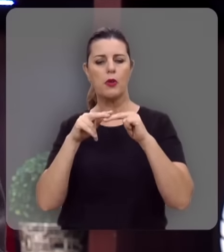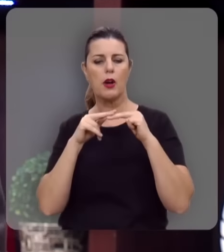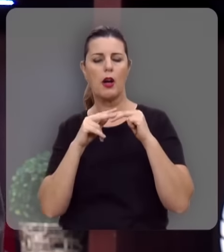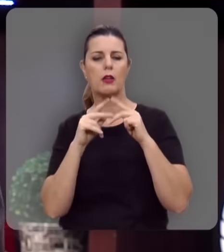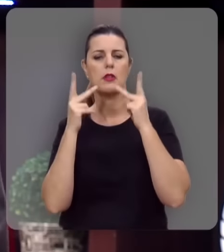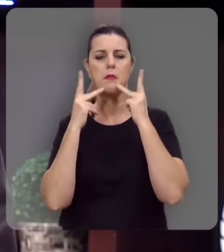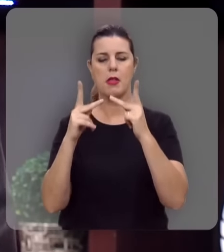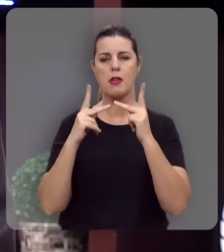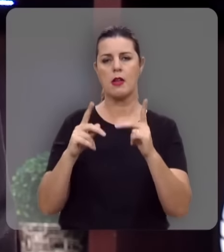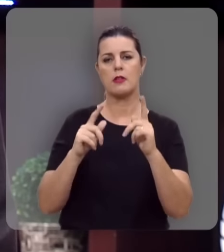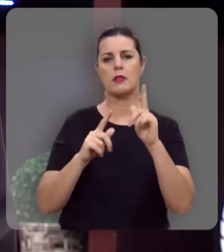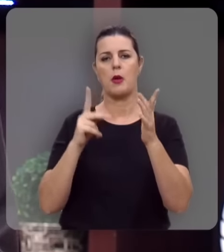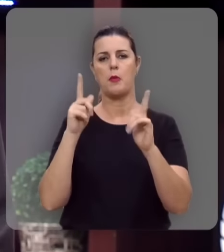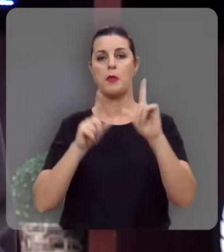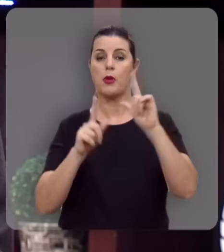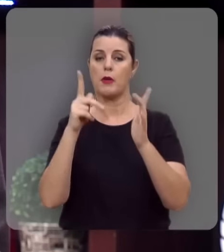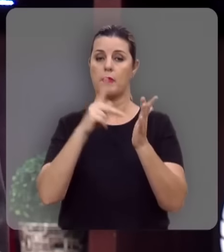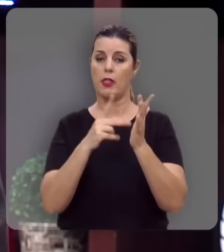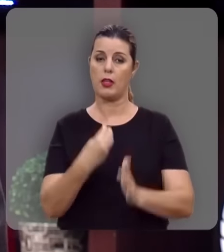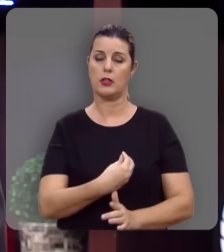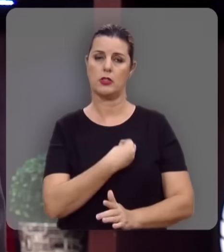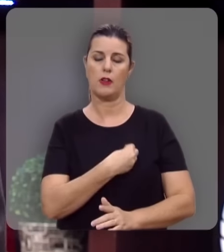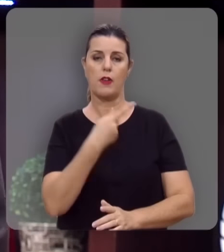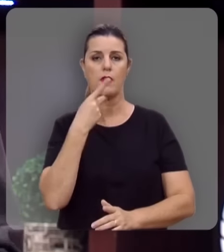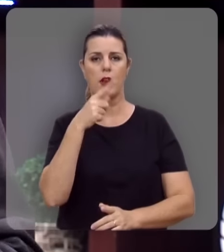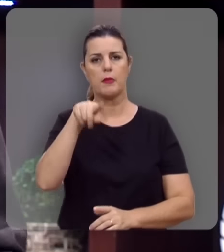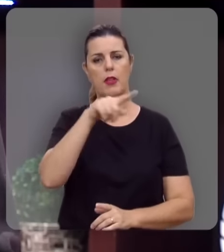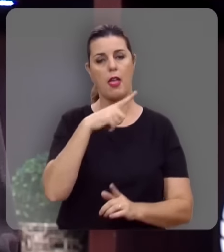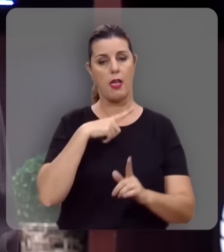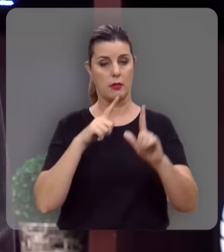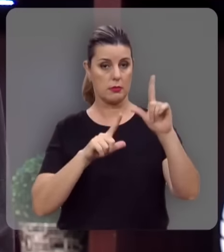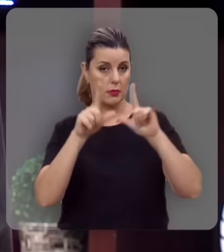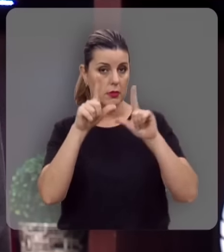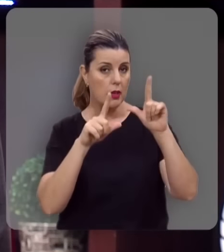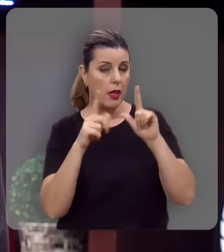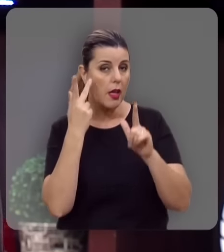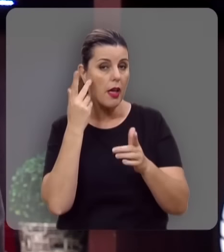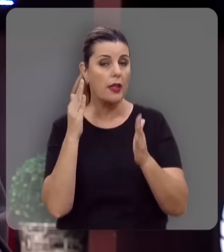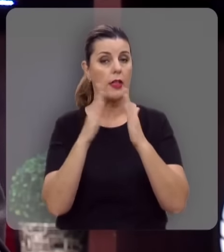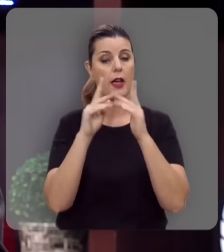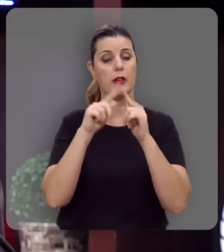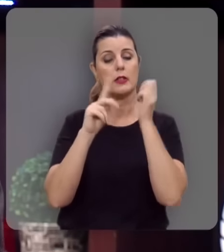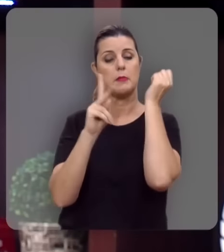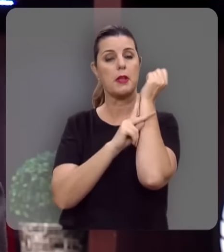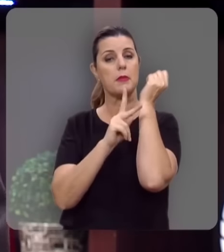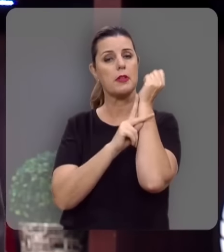Verdade e Vida, eu queria dizer para você que esse programa é uma iniciativa da Igreja Presbiteriana